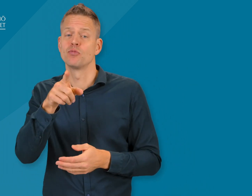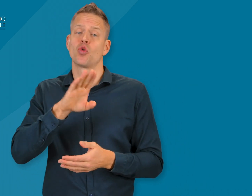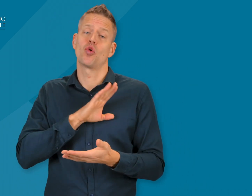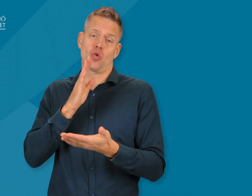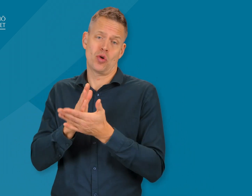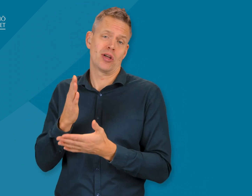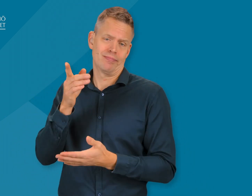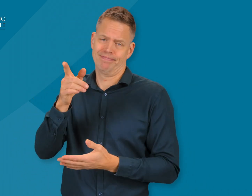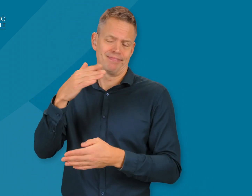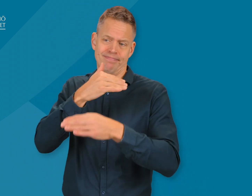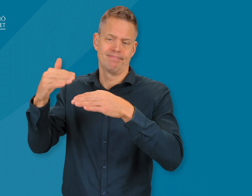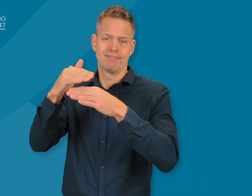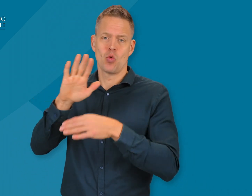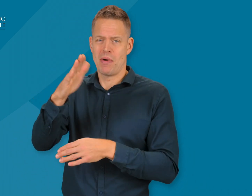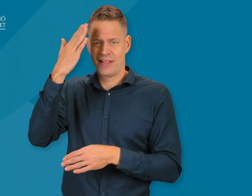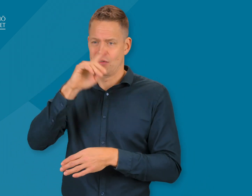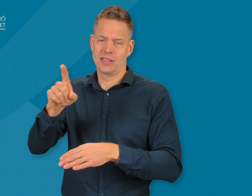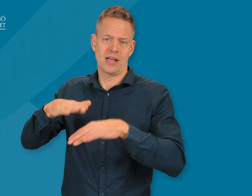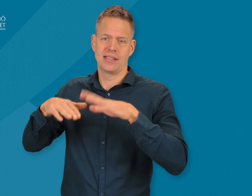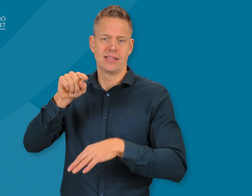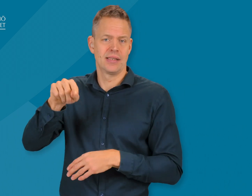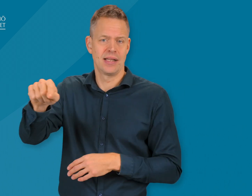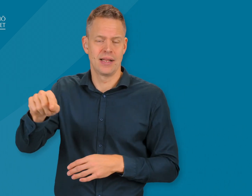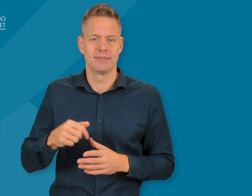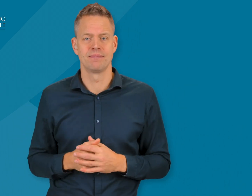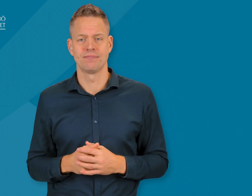rajoittaa tietojesi käsittelyä.